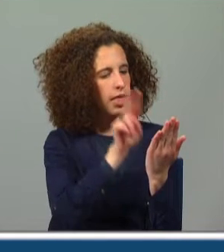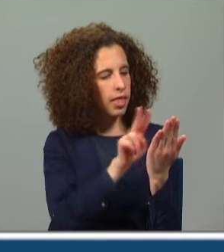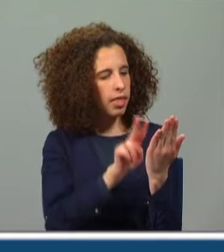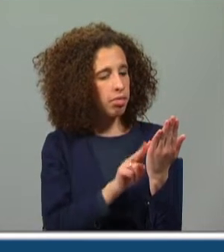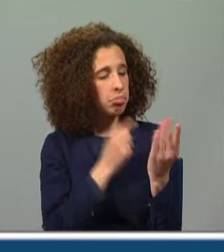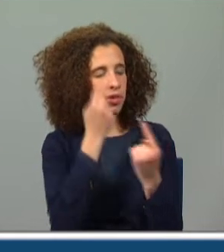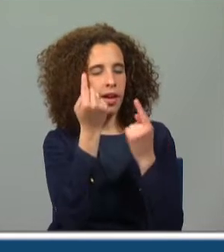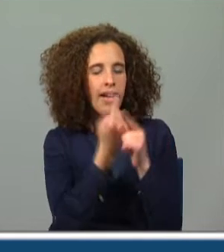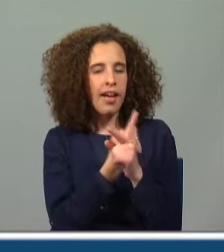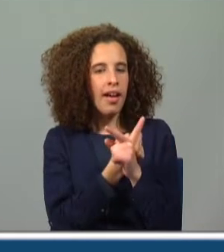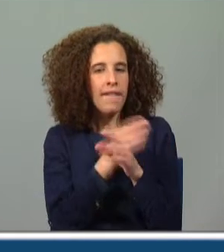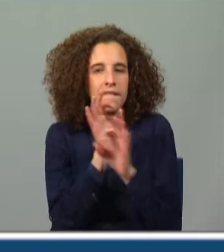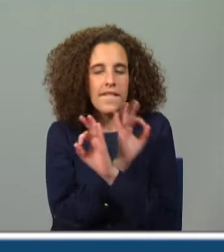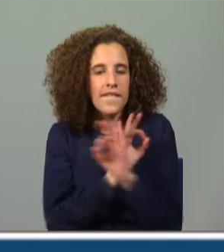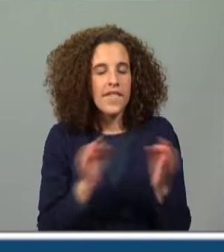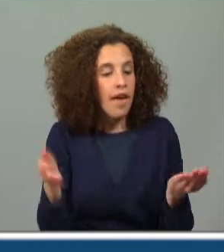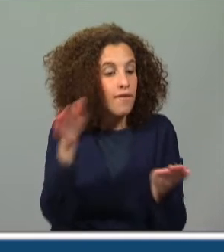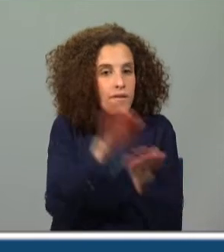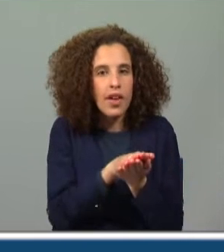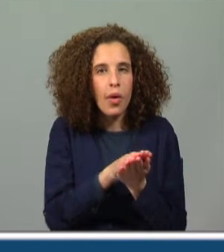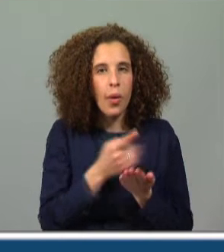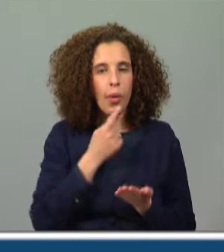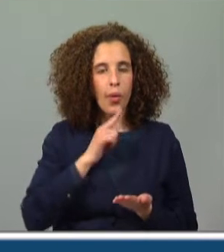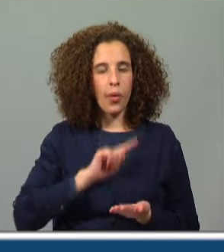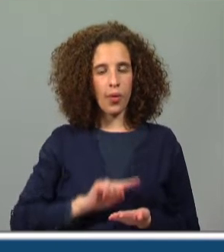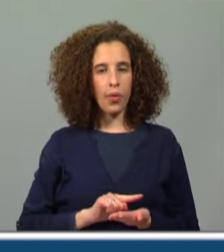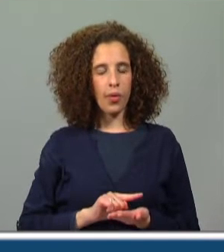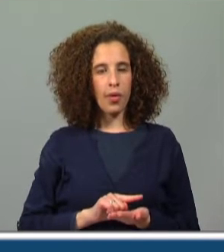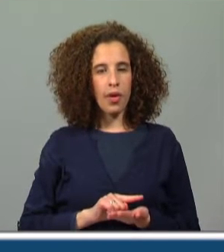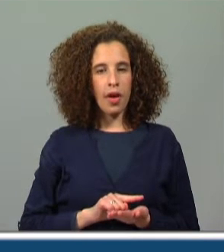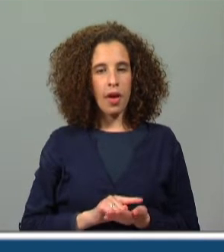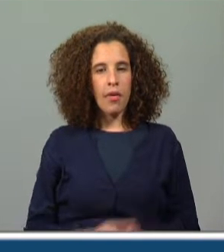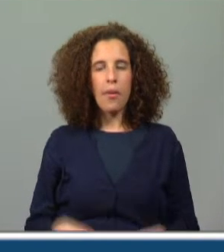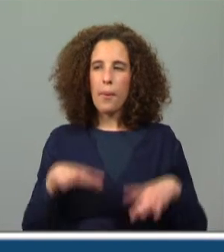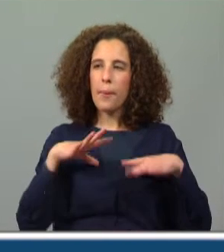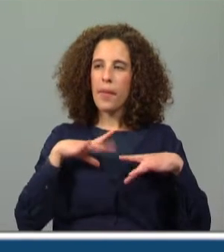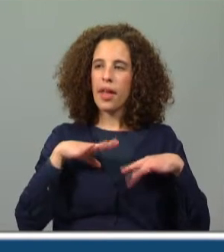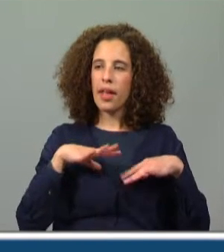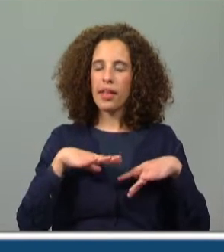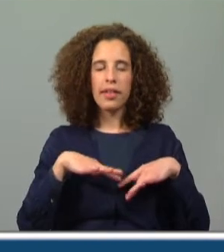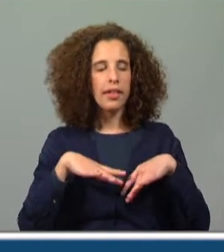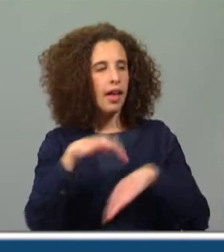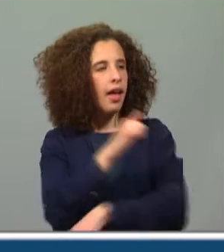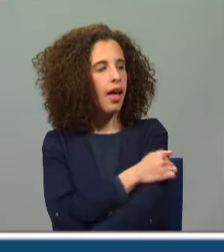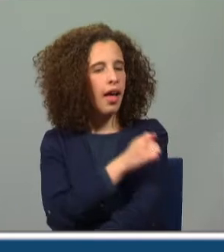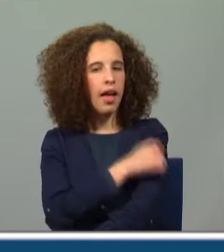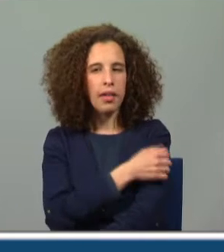maravilhosas fechei de novo fui passear pela casa a dia ainda mais 太好了，我又關了我去房子周圍散步了更多